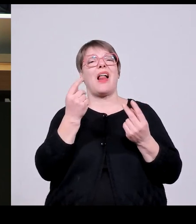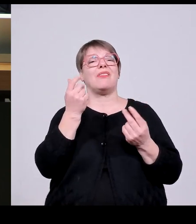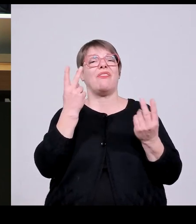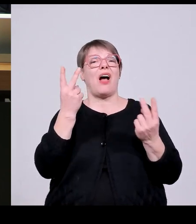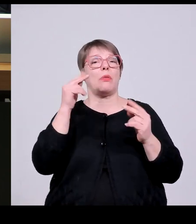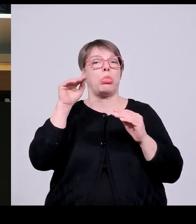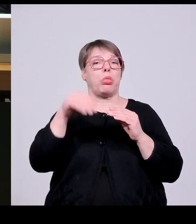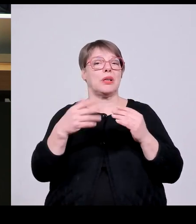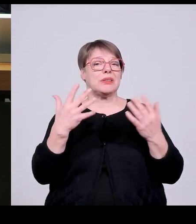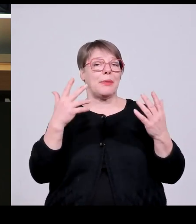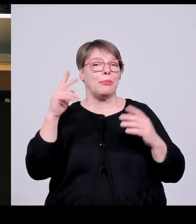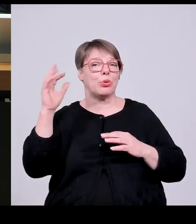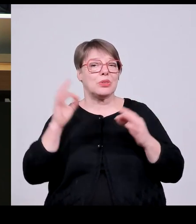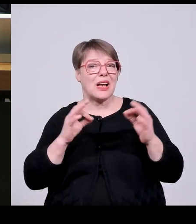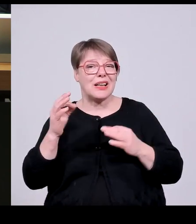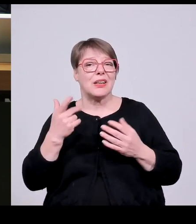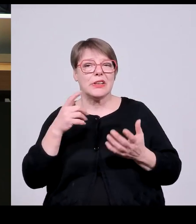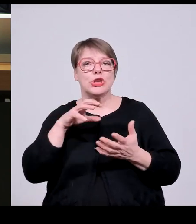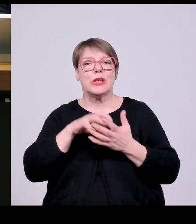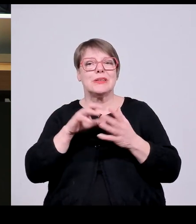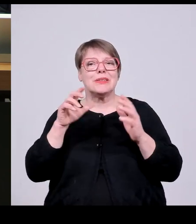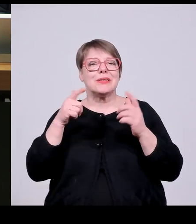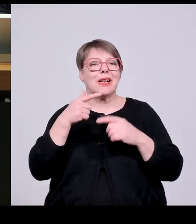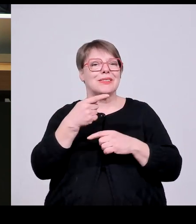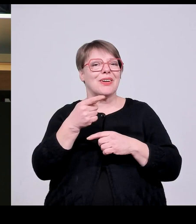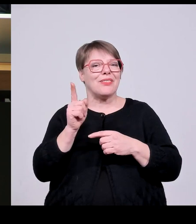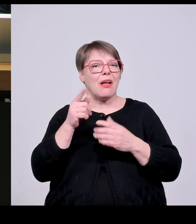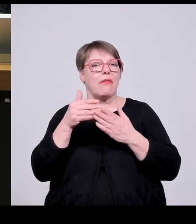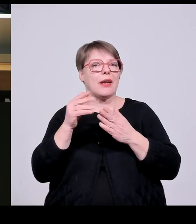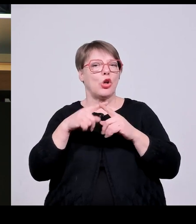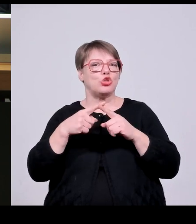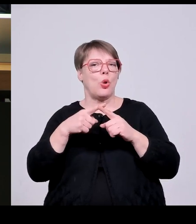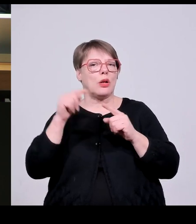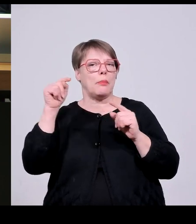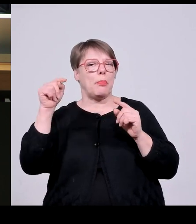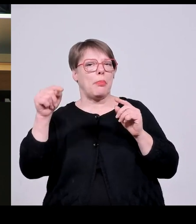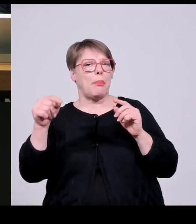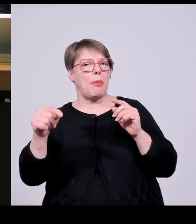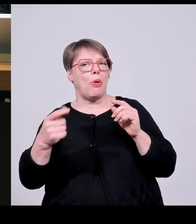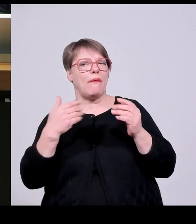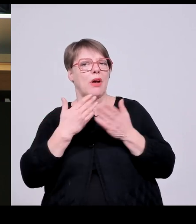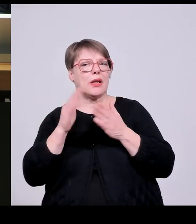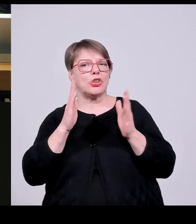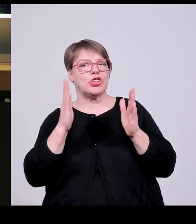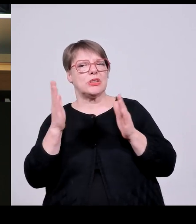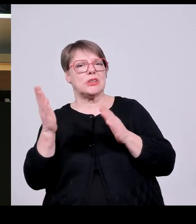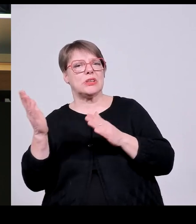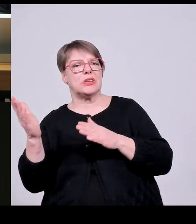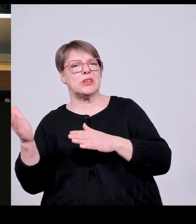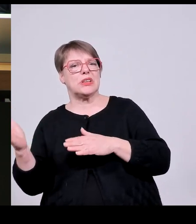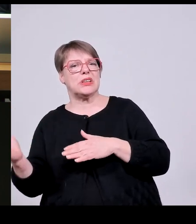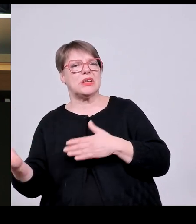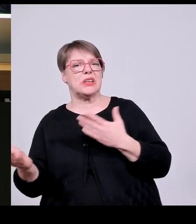Und dann dürfen nicht nur Wahlkampfgeschenk an alle Mieter gemacht werden, unabhängig davon, ob sie bedürftig sind oder nicht, das gehört dann auch zur Wahrheit dazu.